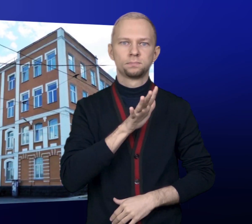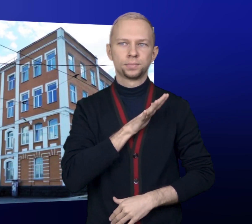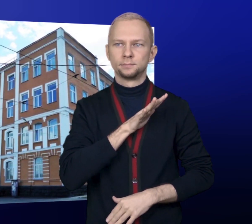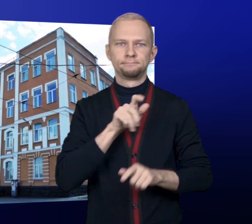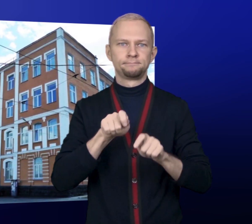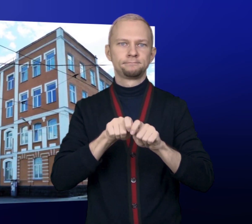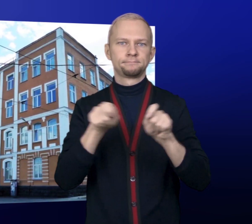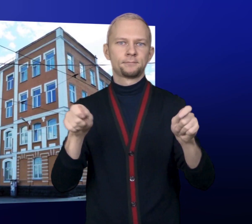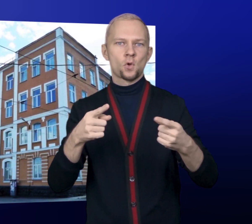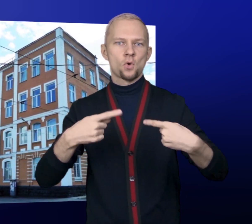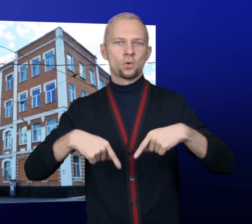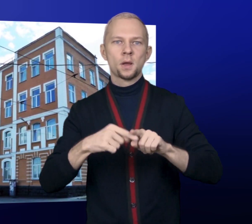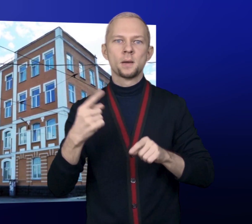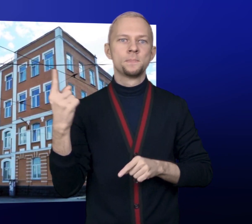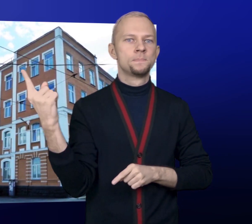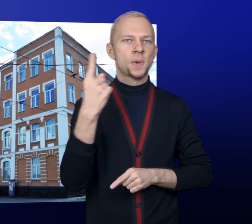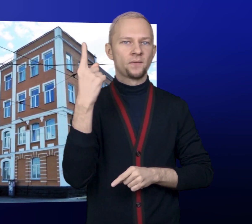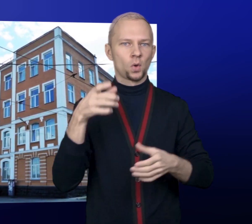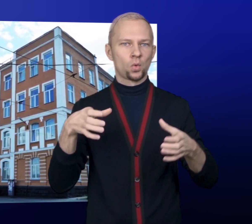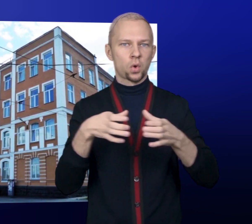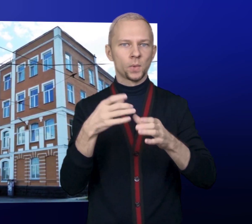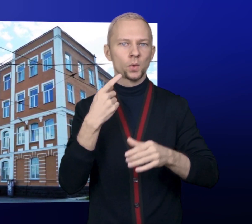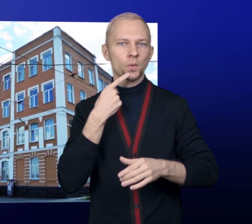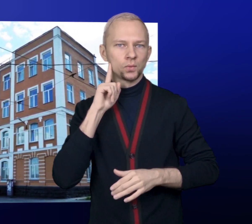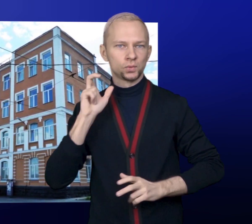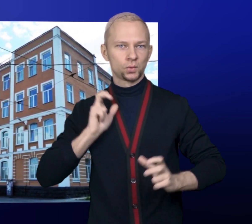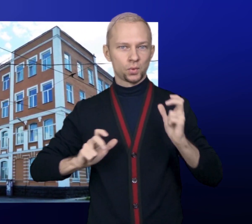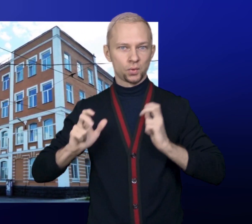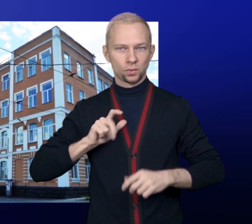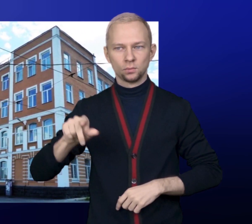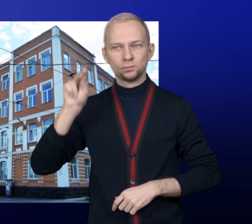была организована первая группа глухих студентов,